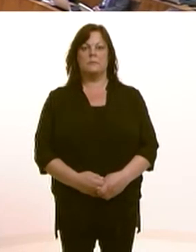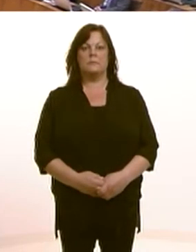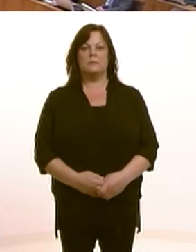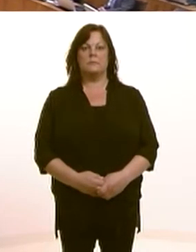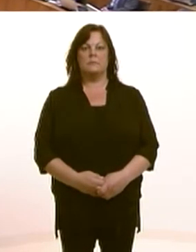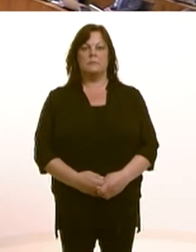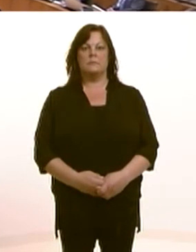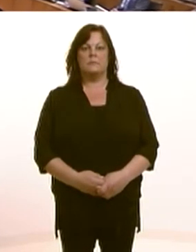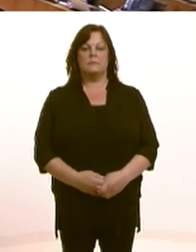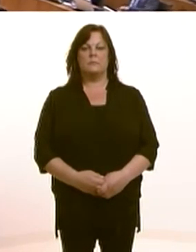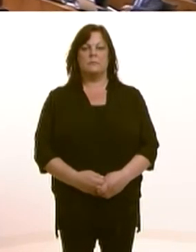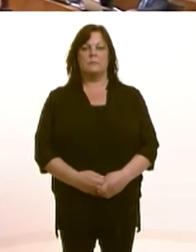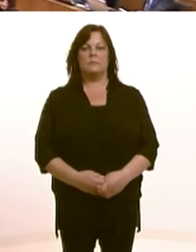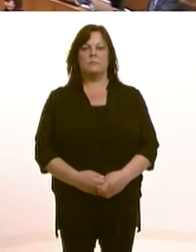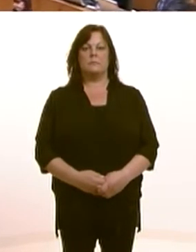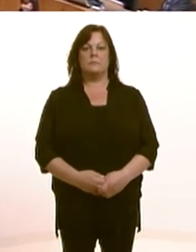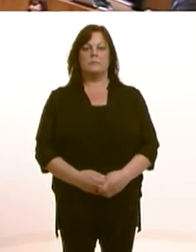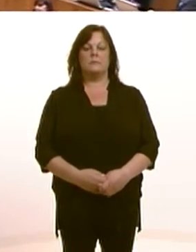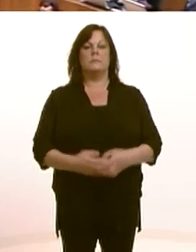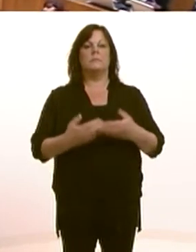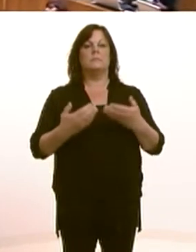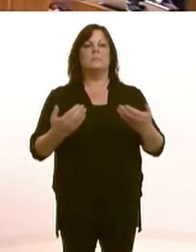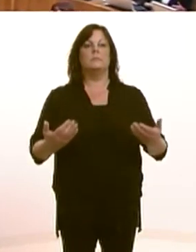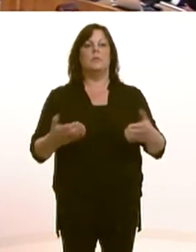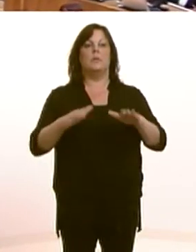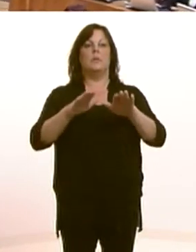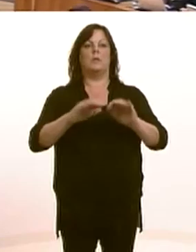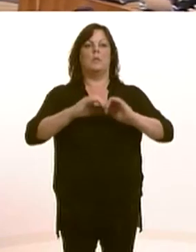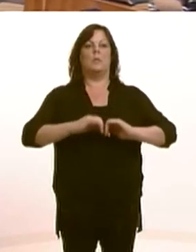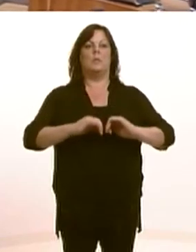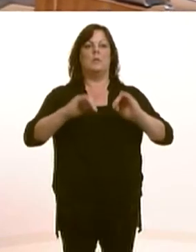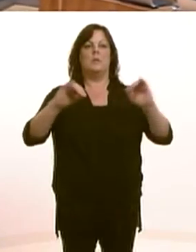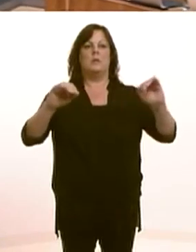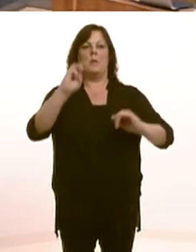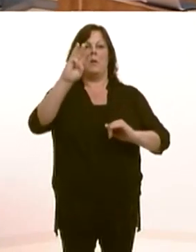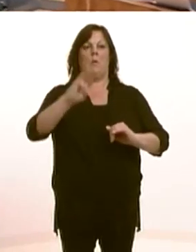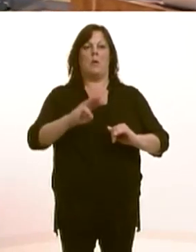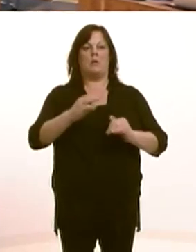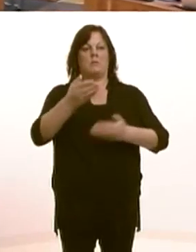Y Llywydd / The Presiding Officer: Aír eitem gyntaf ar ein hagenda ni y prynhawn yma yw